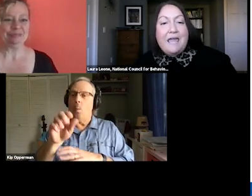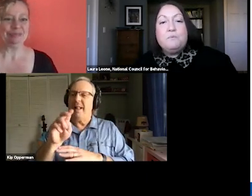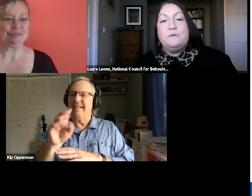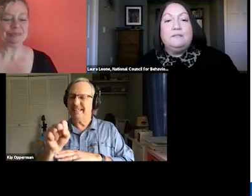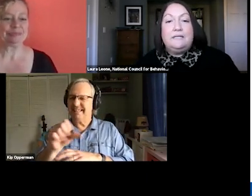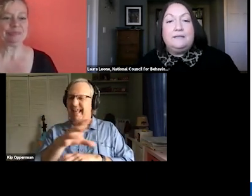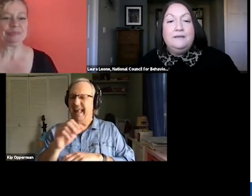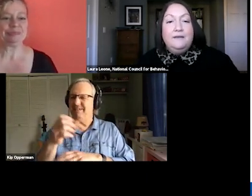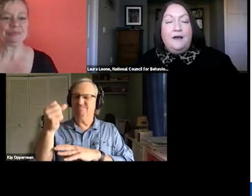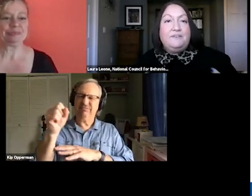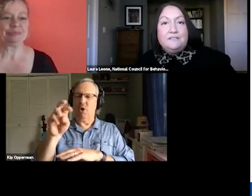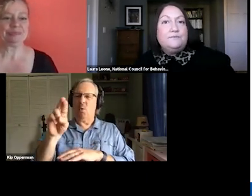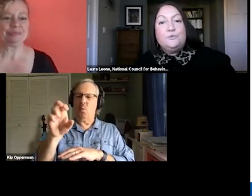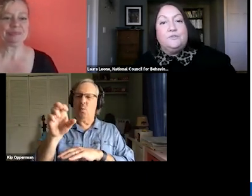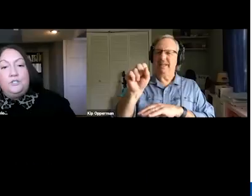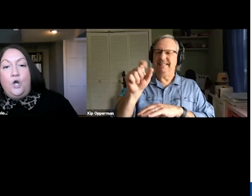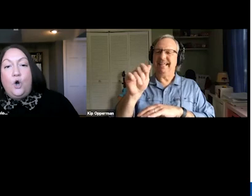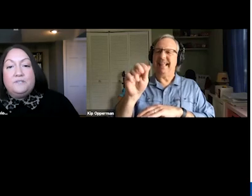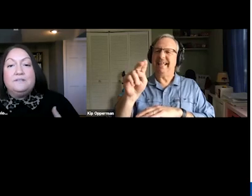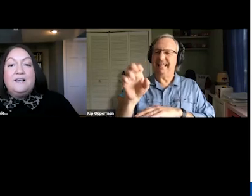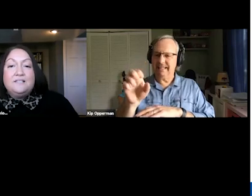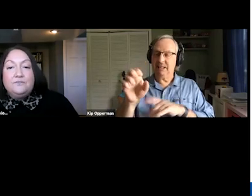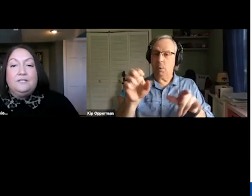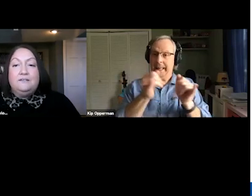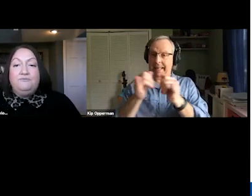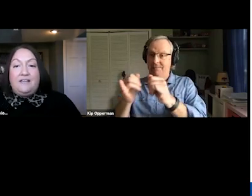Entonces, esa capacidad de las personas para afrontar